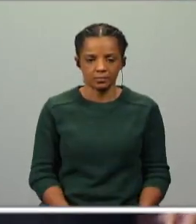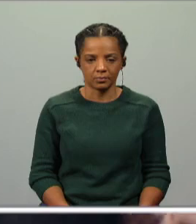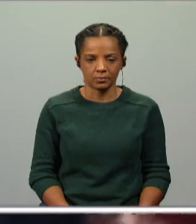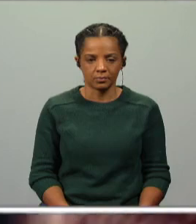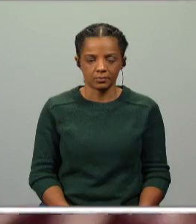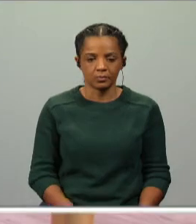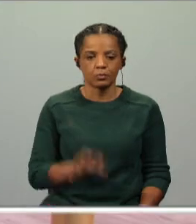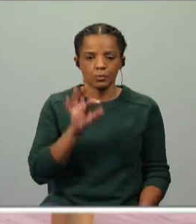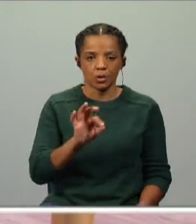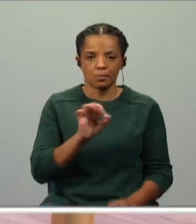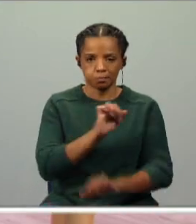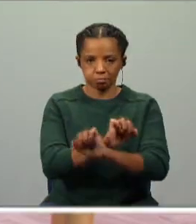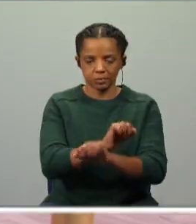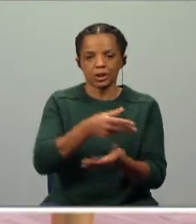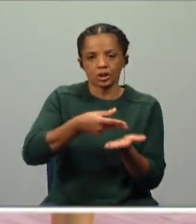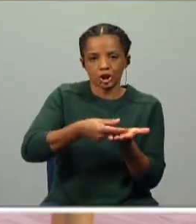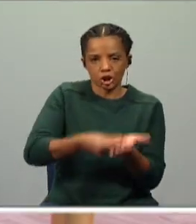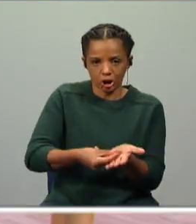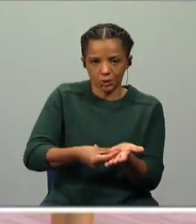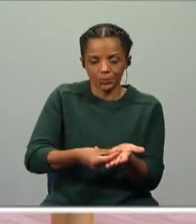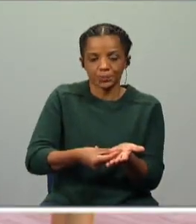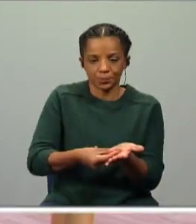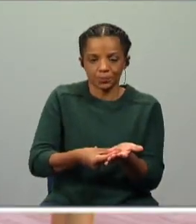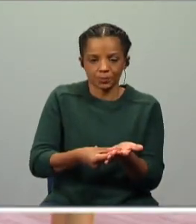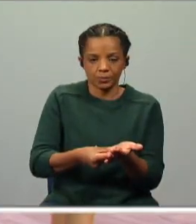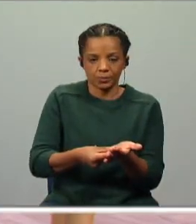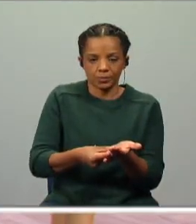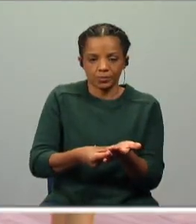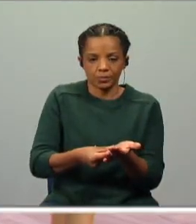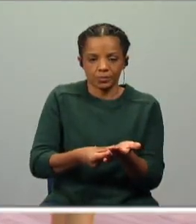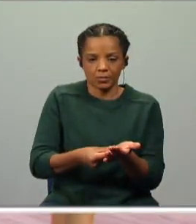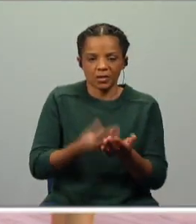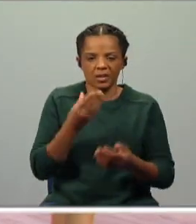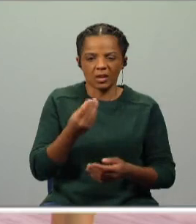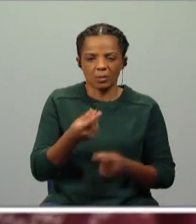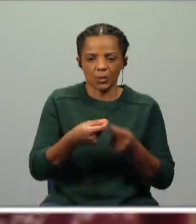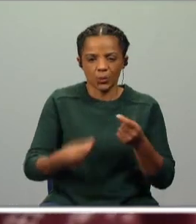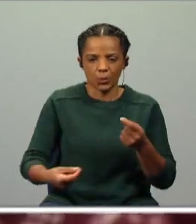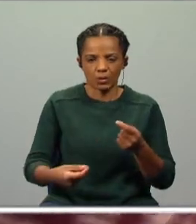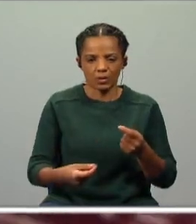pronto, já está preso O nosso laçarote, vêem que ficou muito comprido. Vou tentar pôr igual